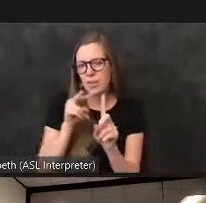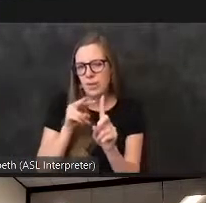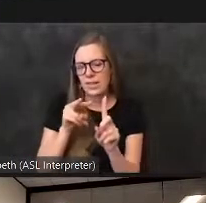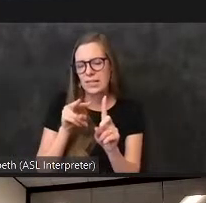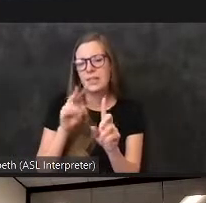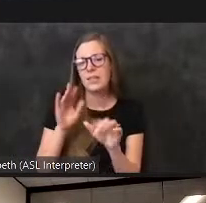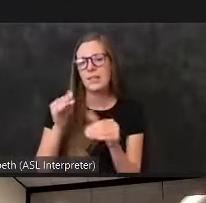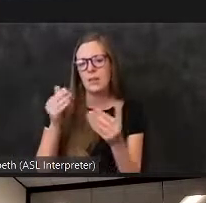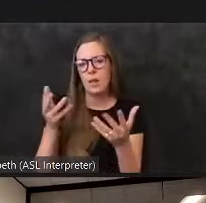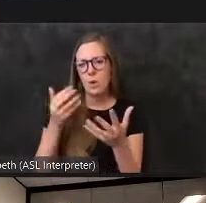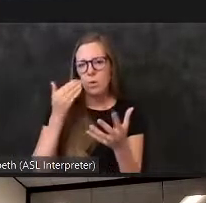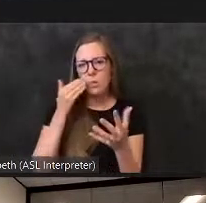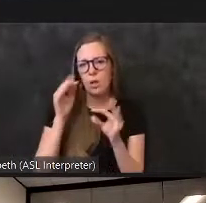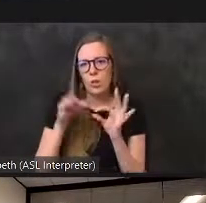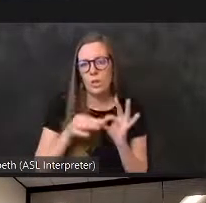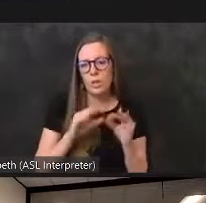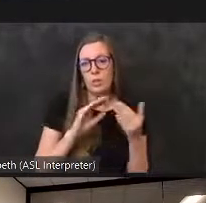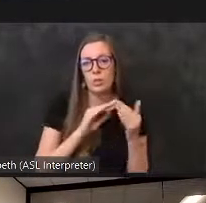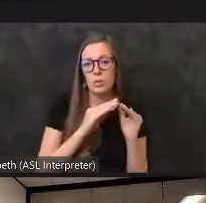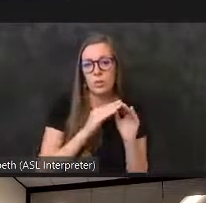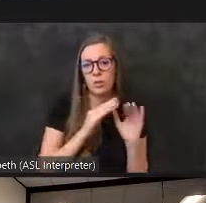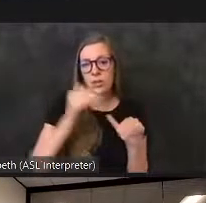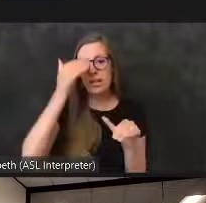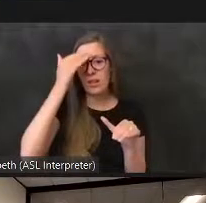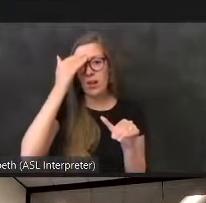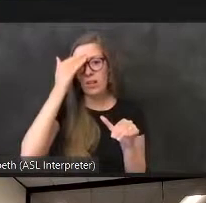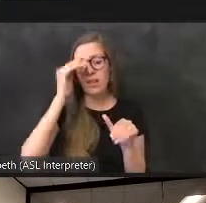perspectiva y enmarcar en términos de comunidad y conocimiento.